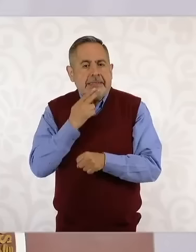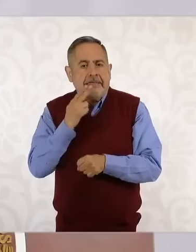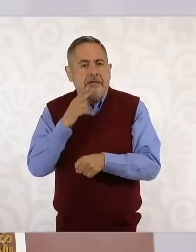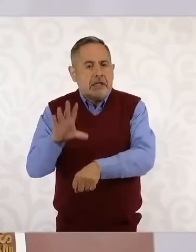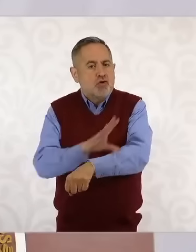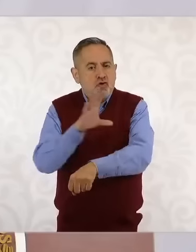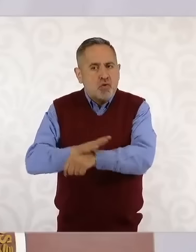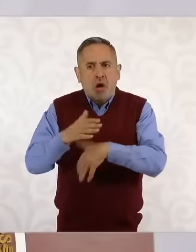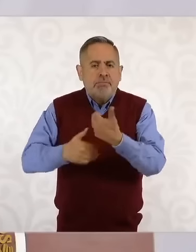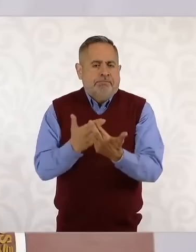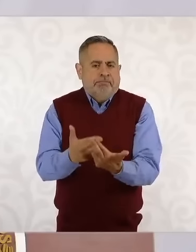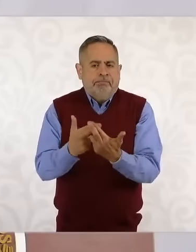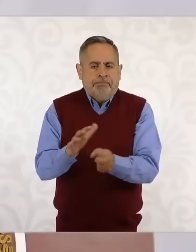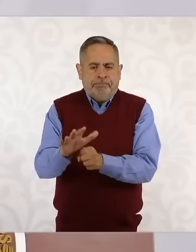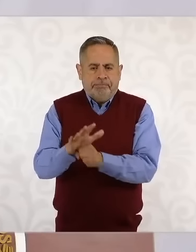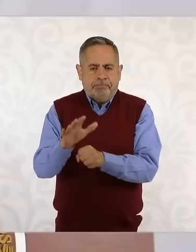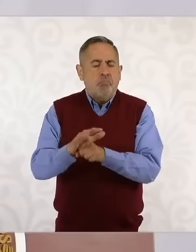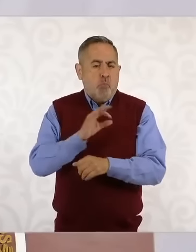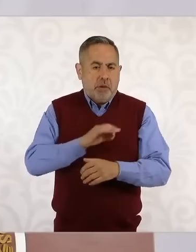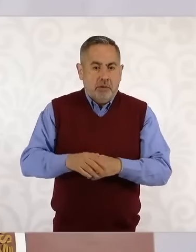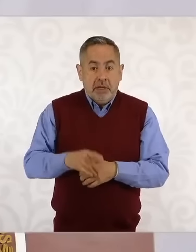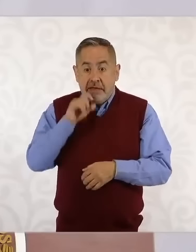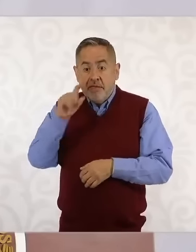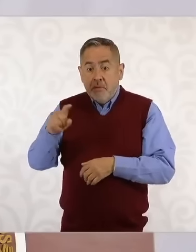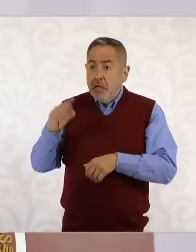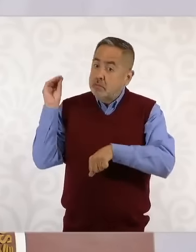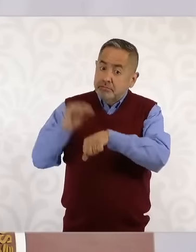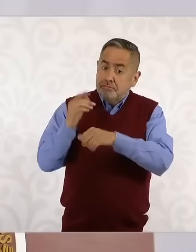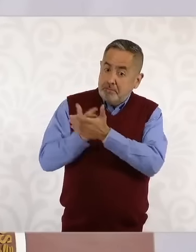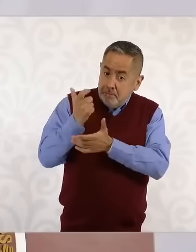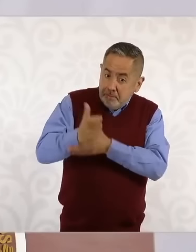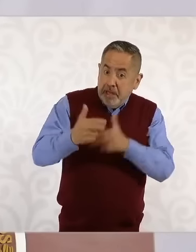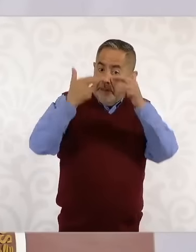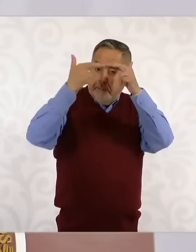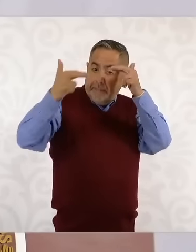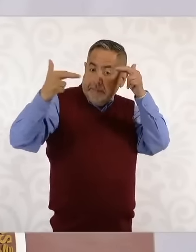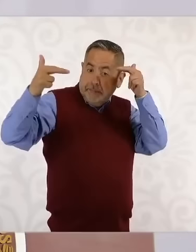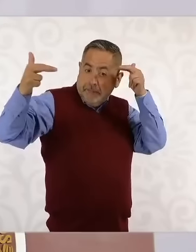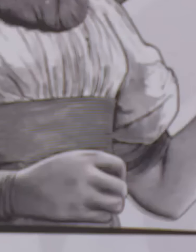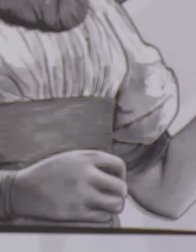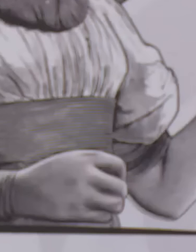de todo esto que dijimos, se está invirtiendo en líneas de transmisión porque se genera, pero ¿cómo